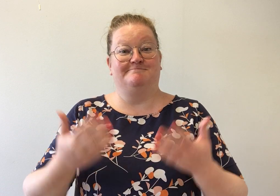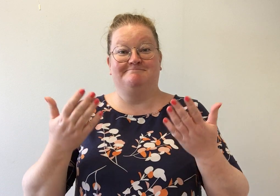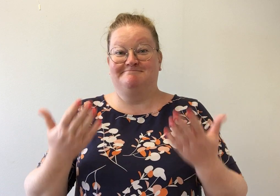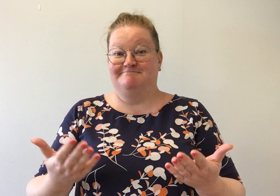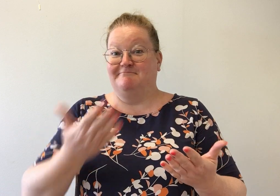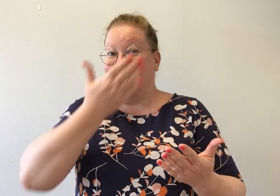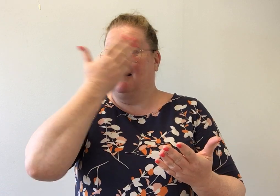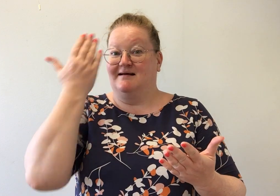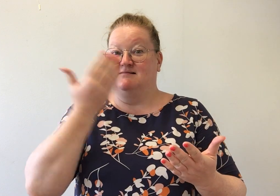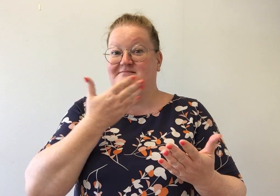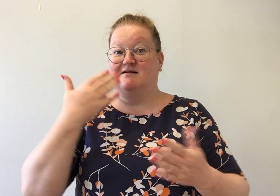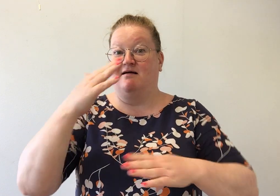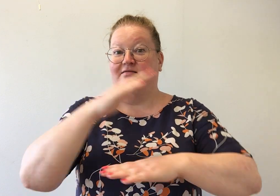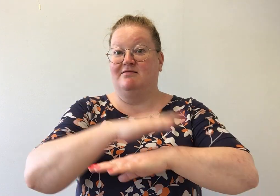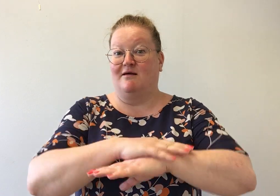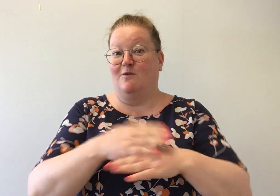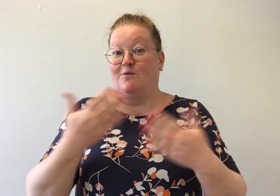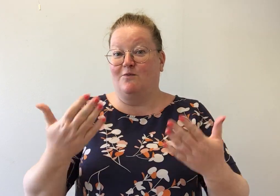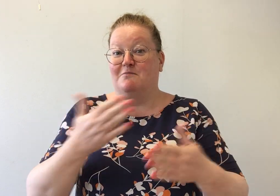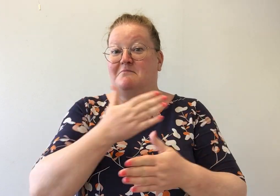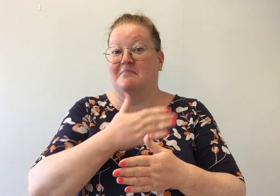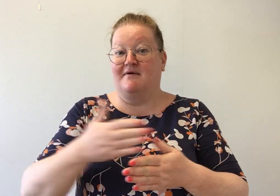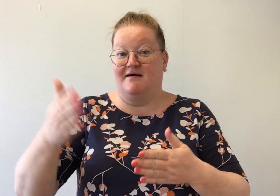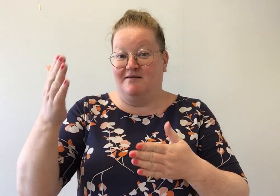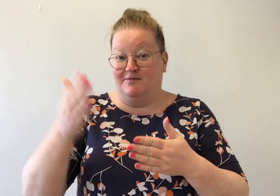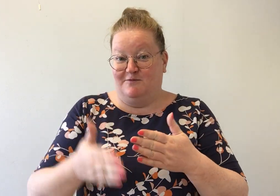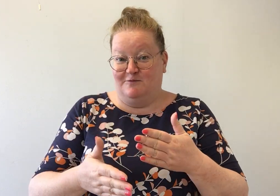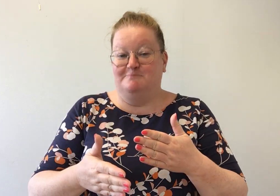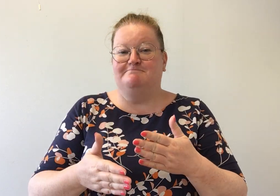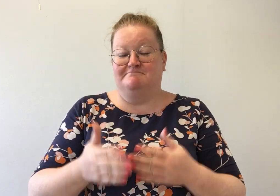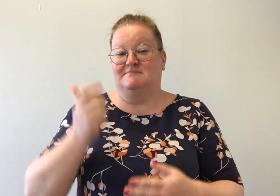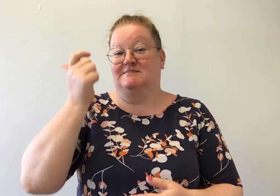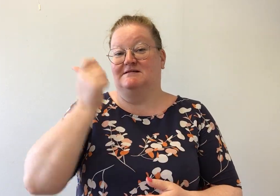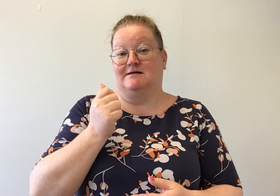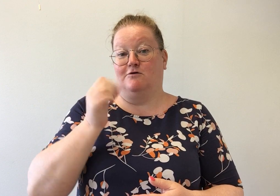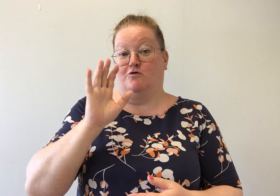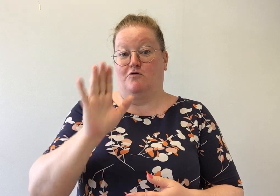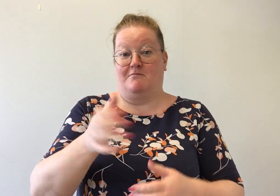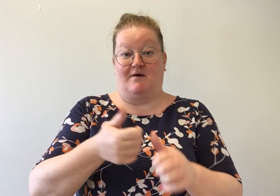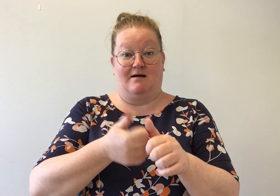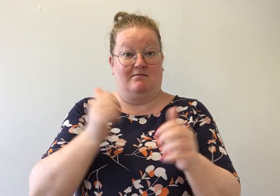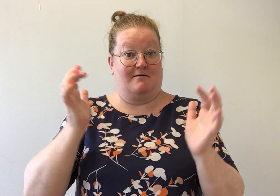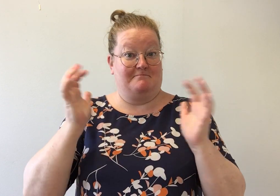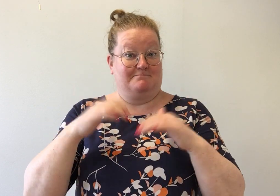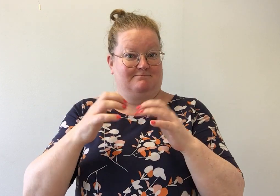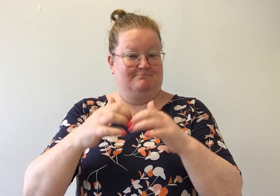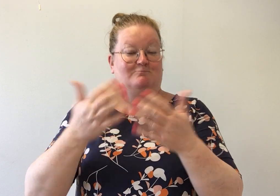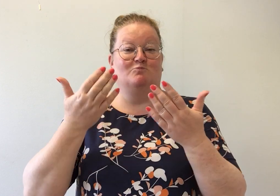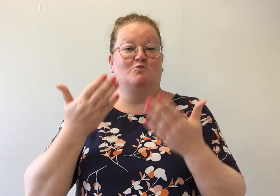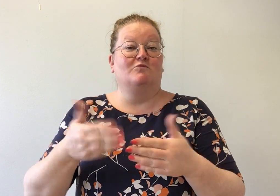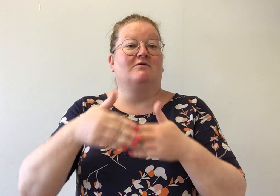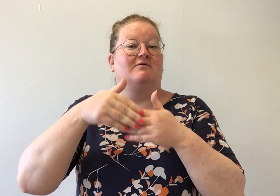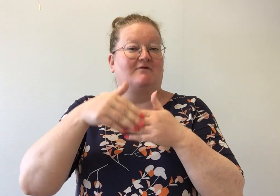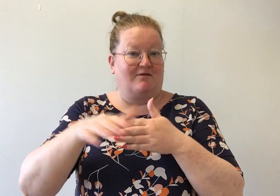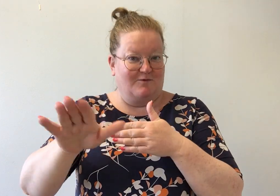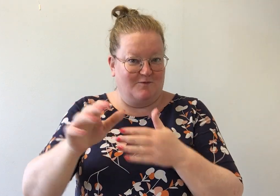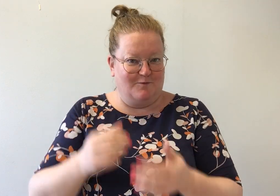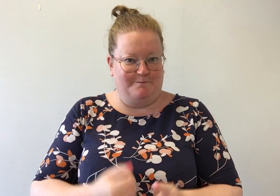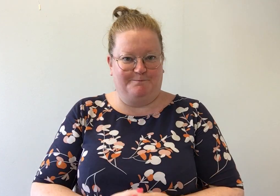Kesätauko on nyt päättynyt, - ja seniorien etätapaamiset jatkuvat taas.